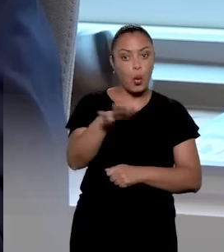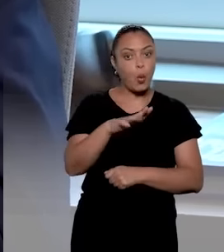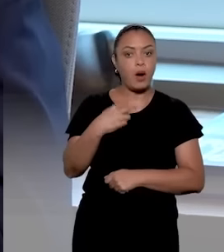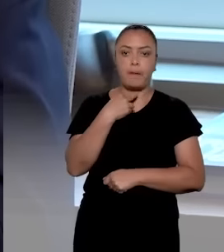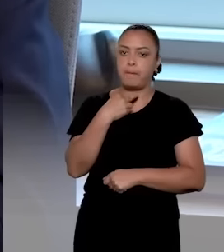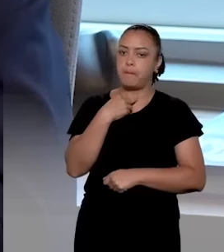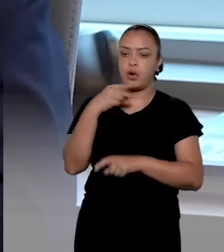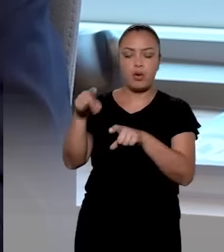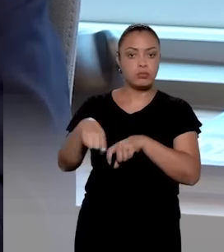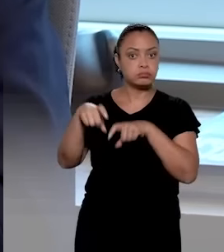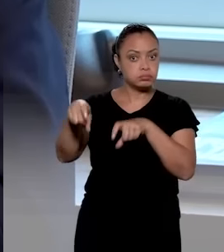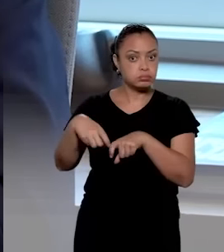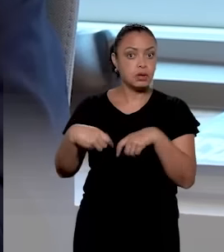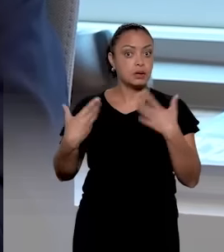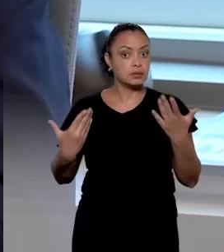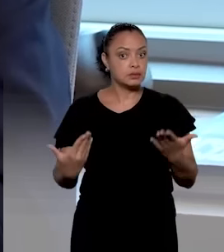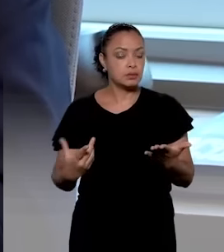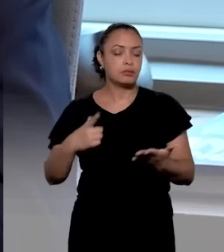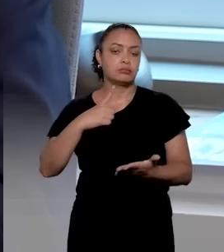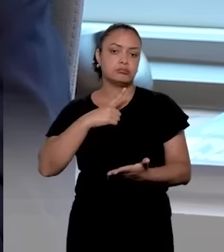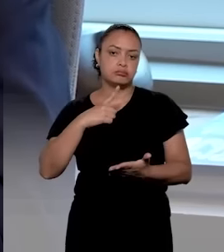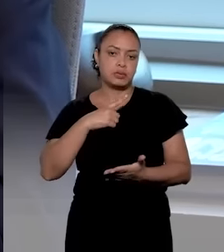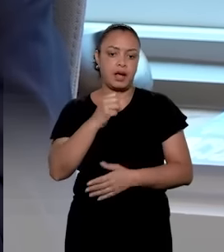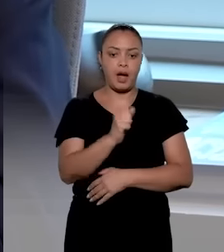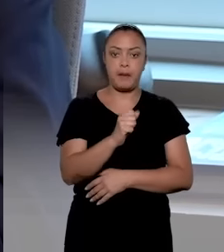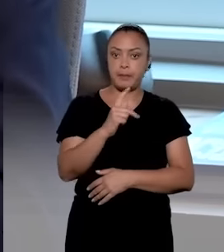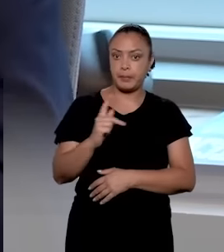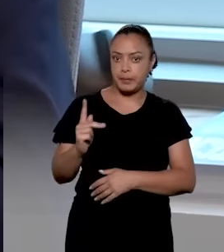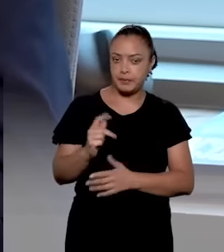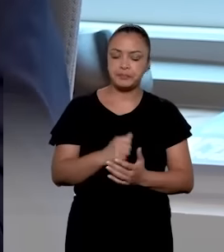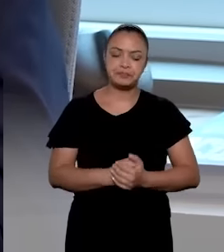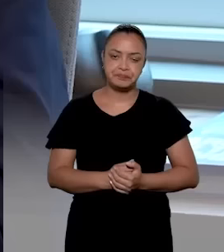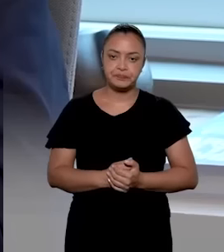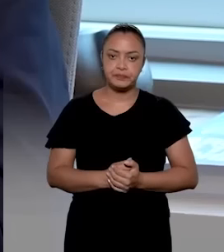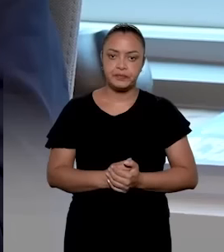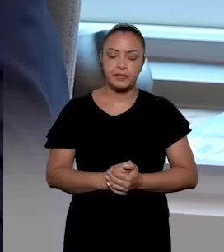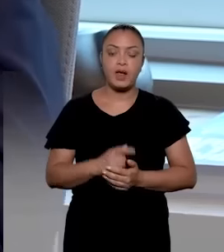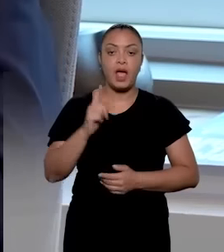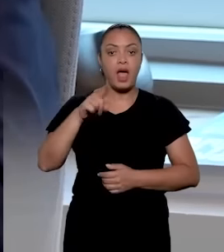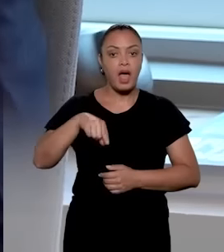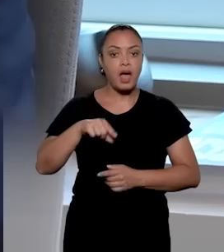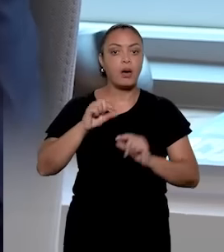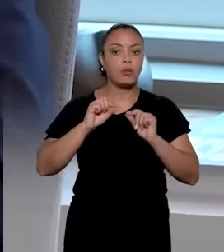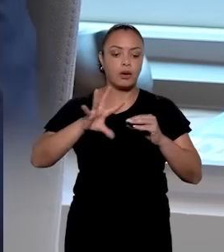Então, além da reserva legal, também tem a APP, que hoje, pela lei, é incorporada,